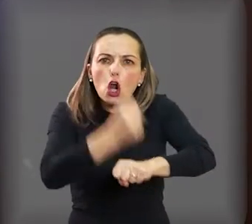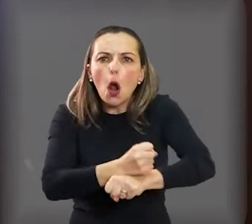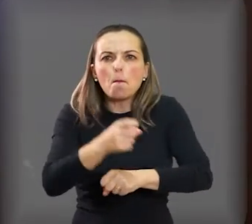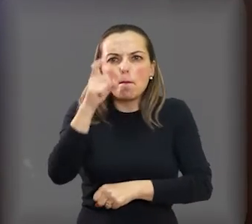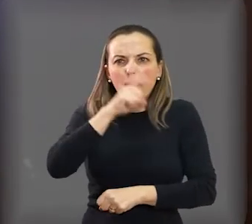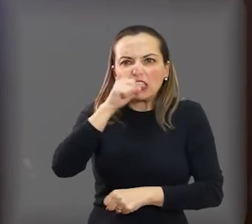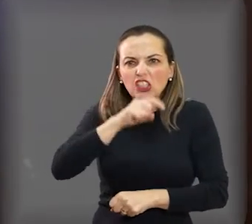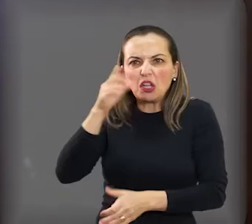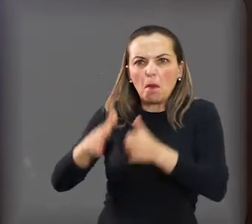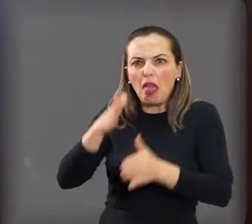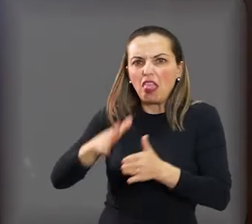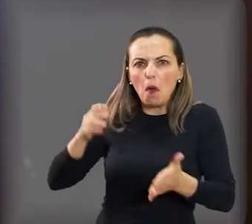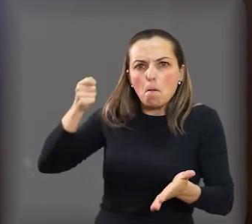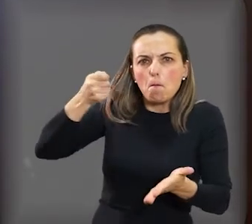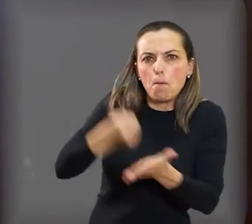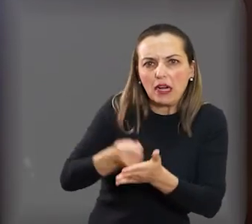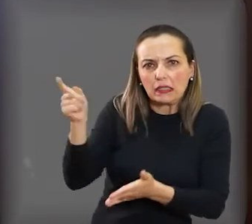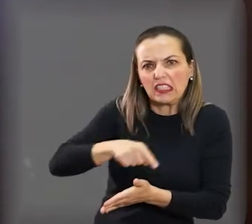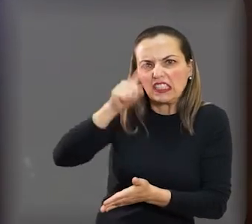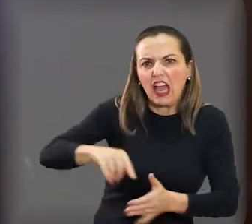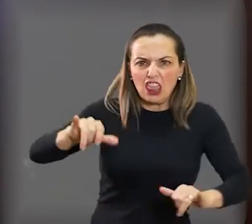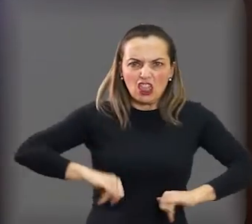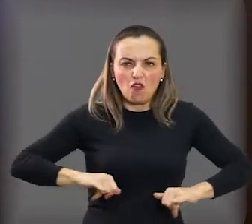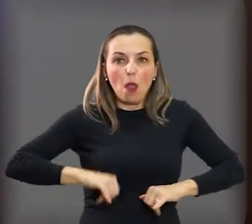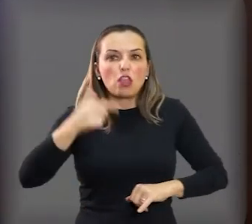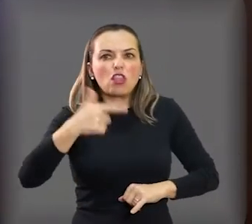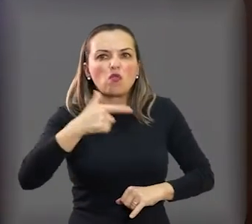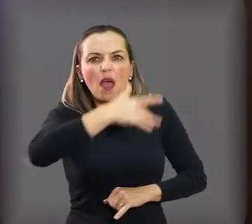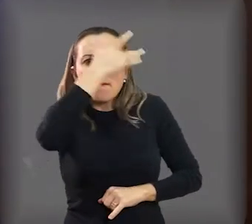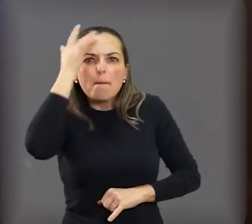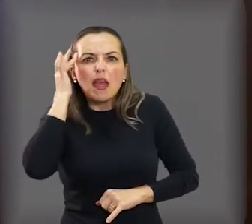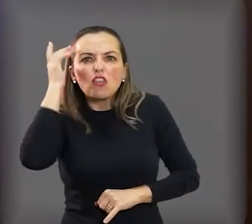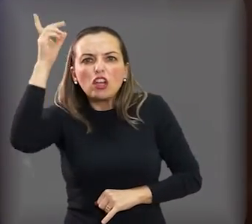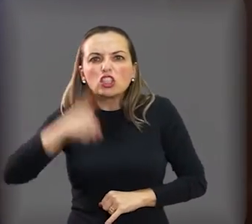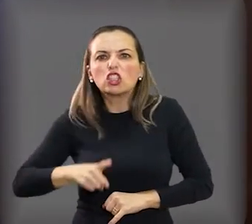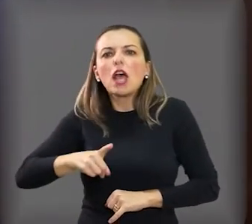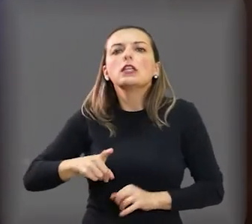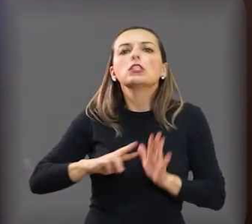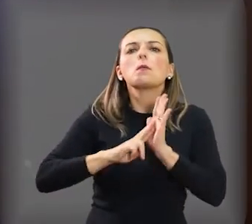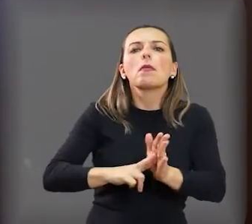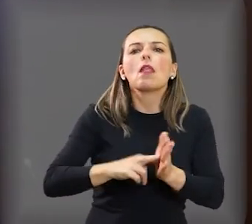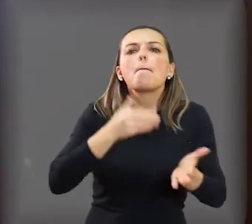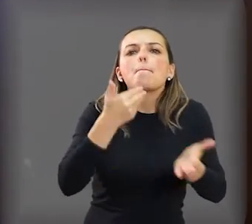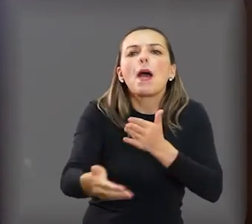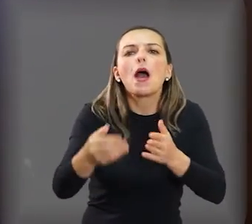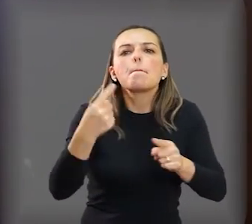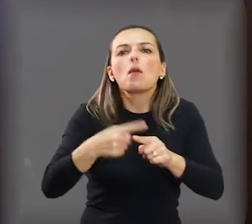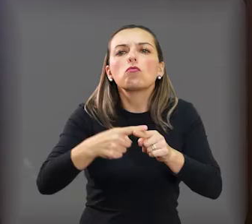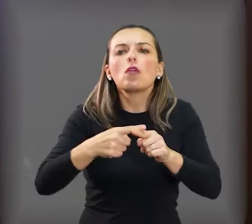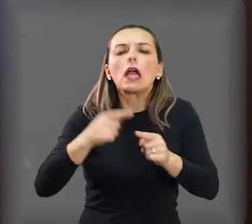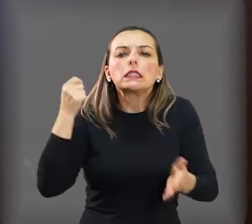vem a ditadura, a primeira coisa que acontece, isso é histórico, é fechar o parlamento e a imprensa. E quem que é a voz do